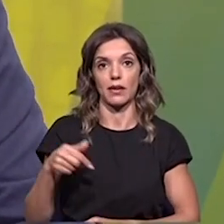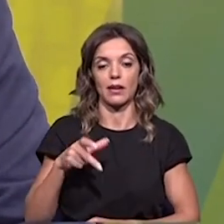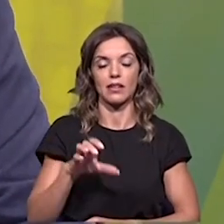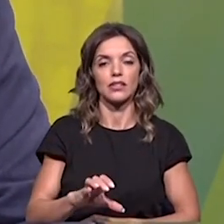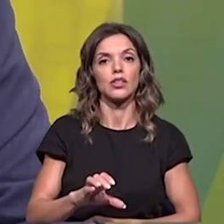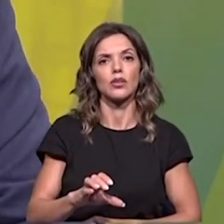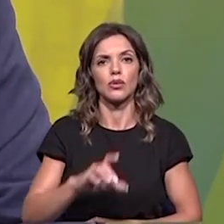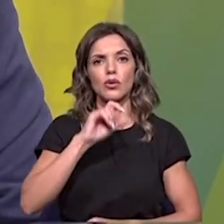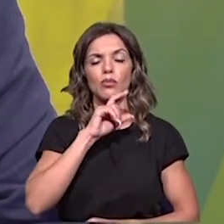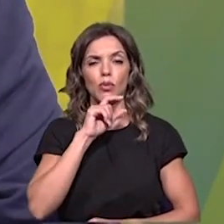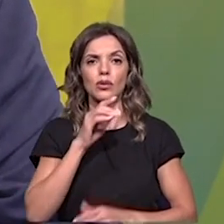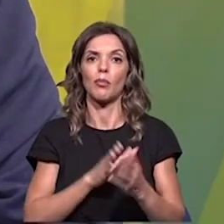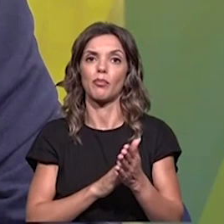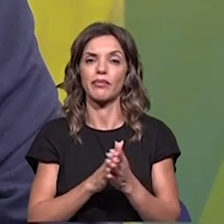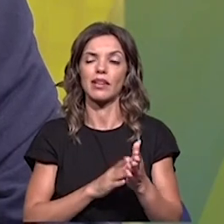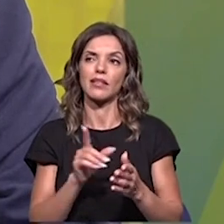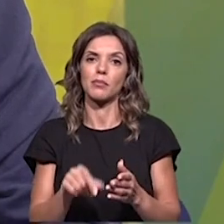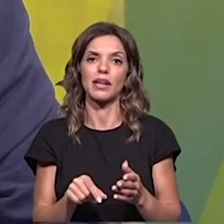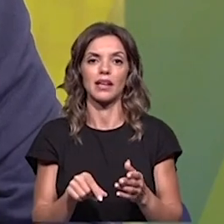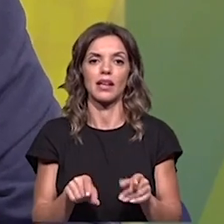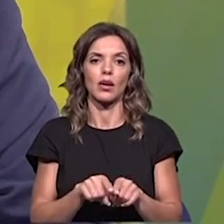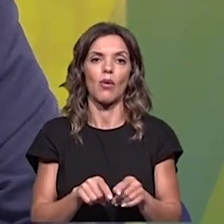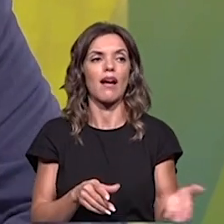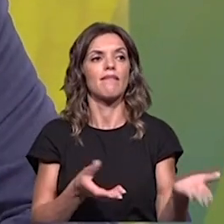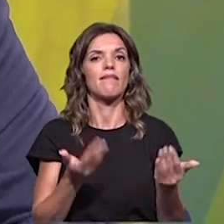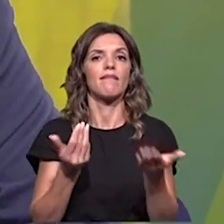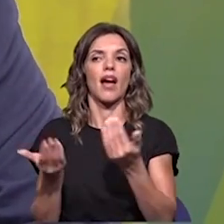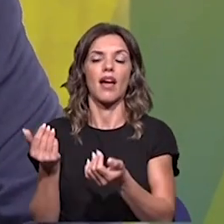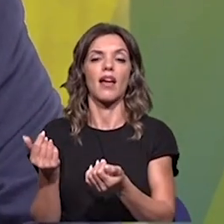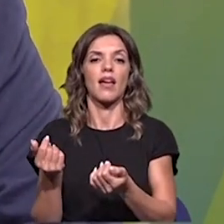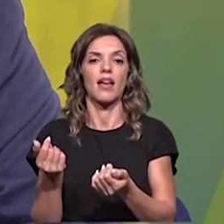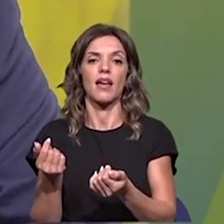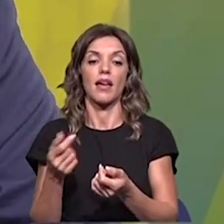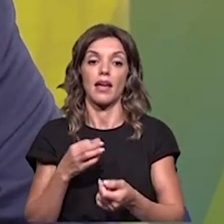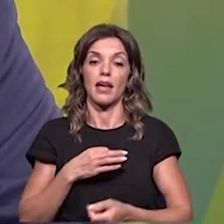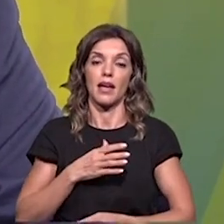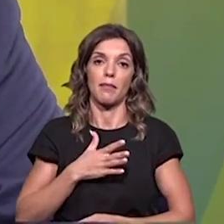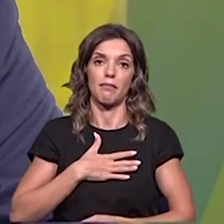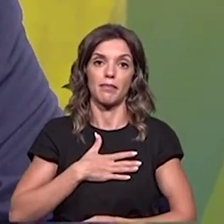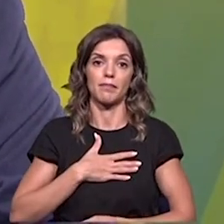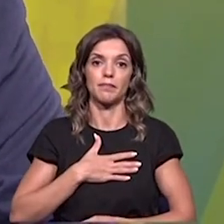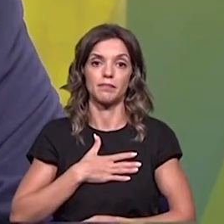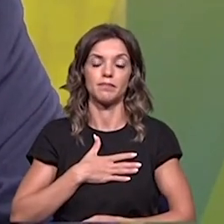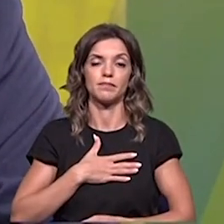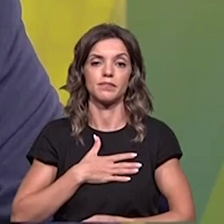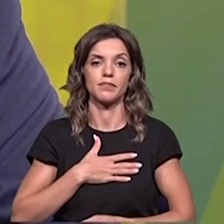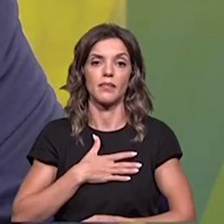pode servir também como chamariz para que essas empresas acabam sendo ainda mais beneficiadas do que já são,